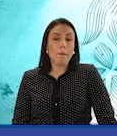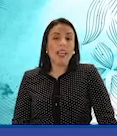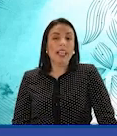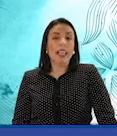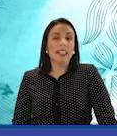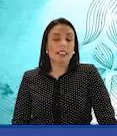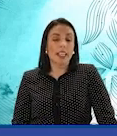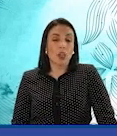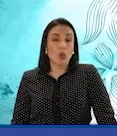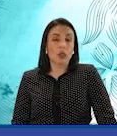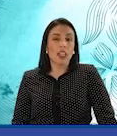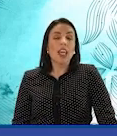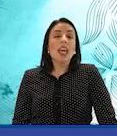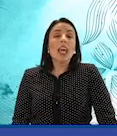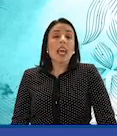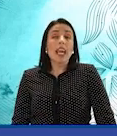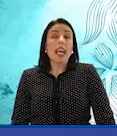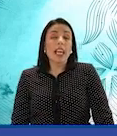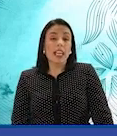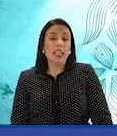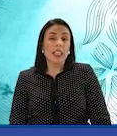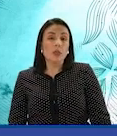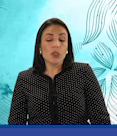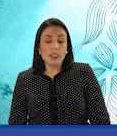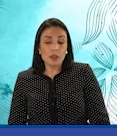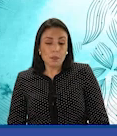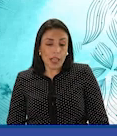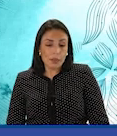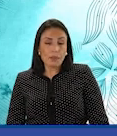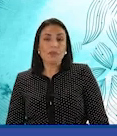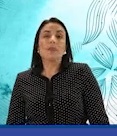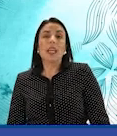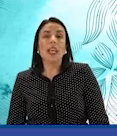para que este ejecute. El Alcalde Municipal